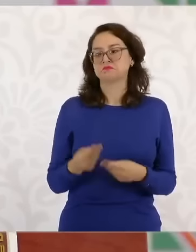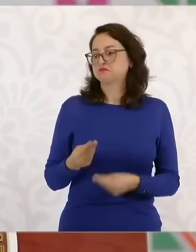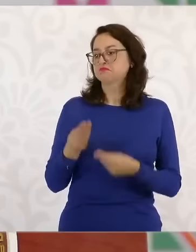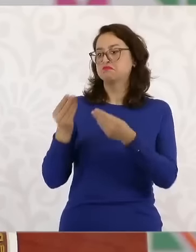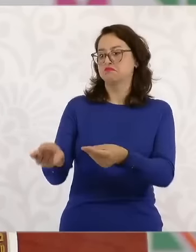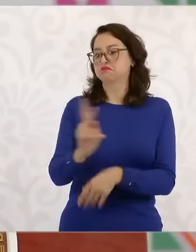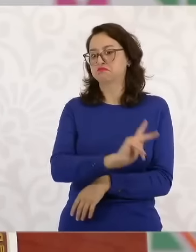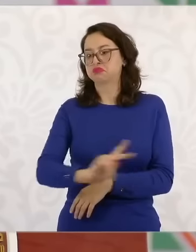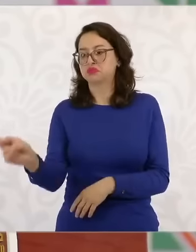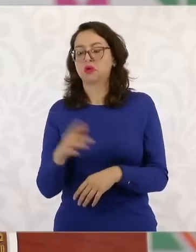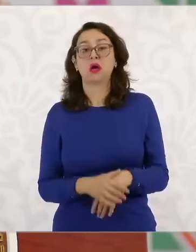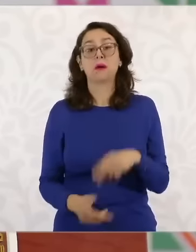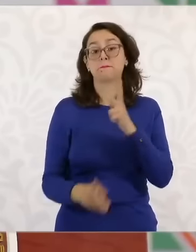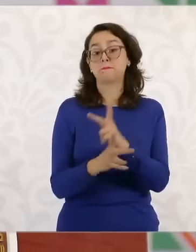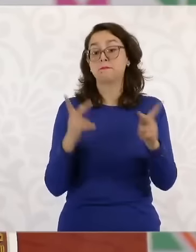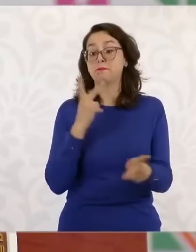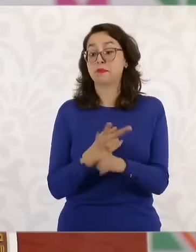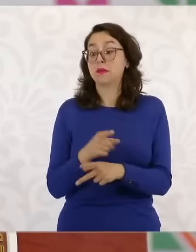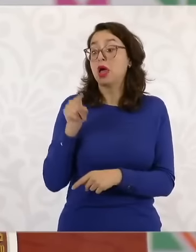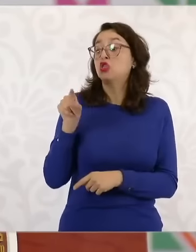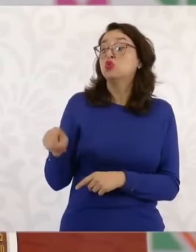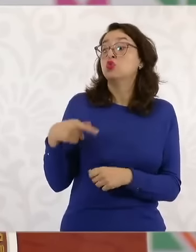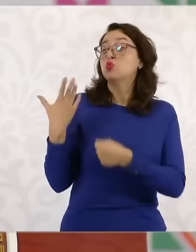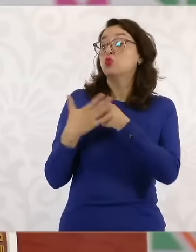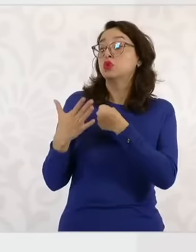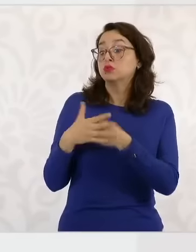de preparatoria se le pregunta, "¿Por quién vas a votar para que yo te pueda dar este apoyo?"